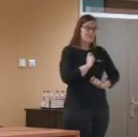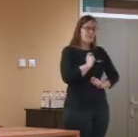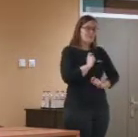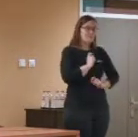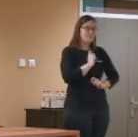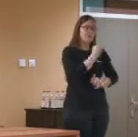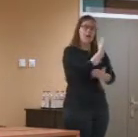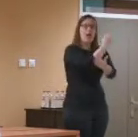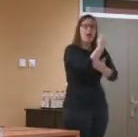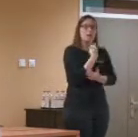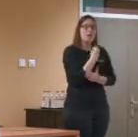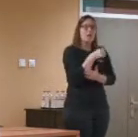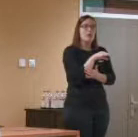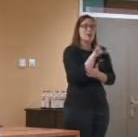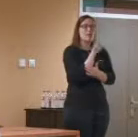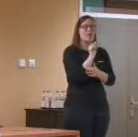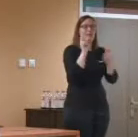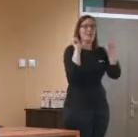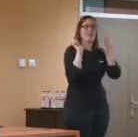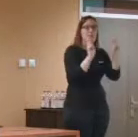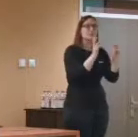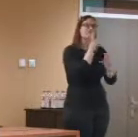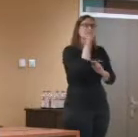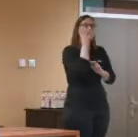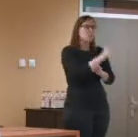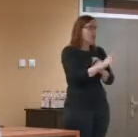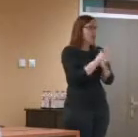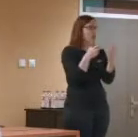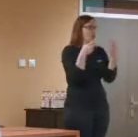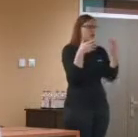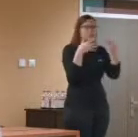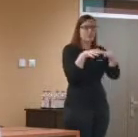que se hacían en prensa o en diferentes